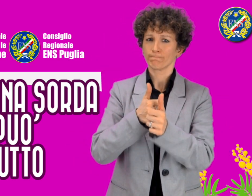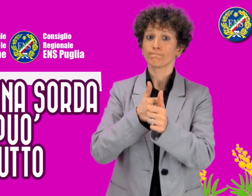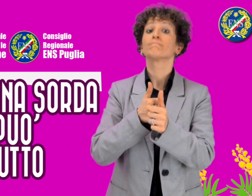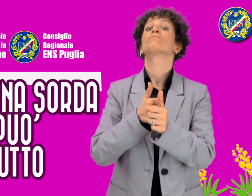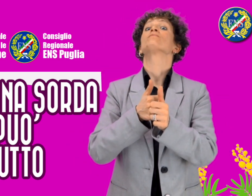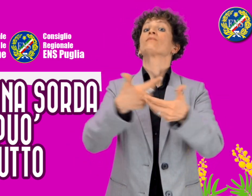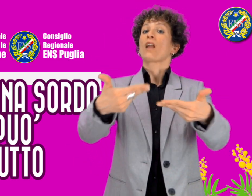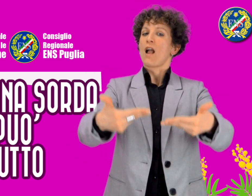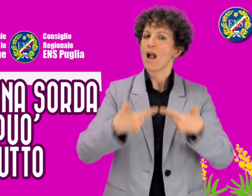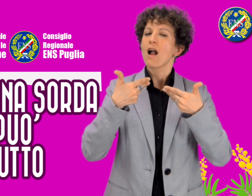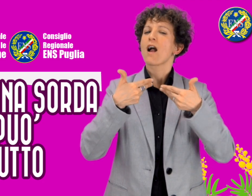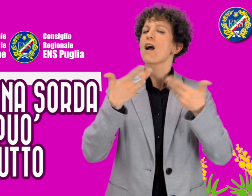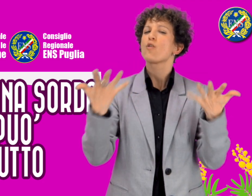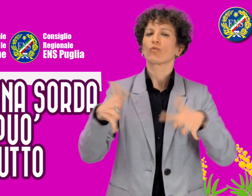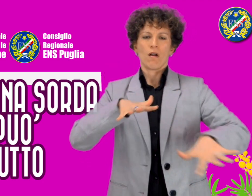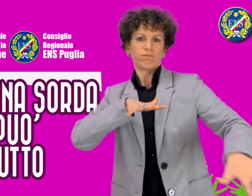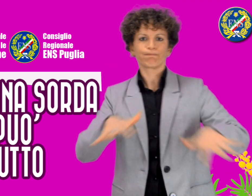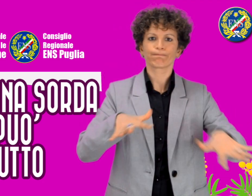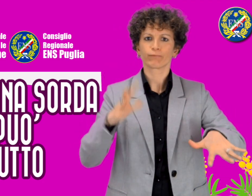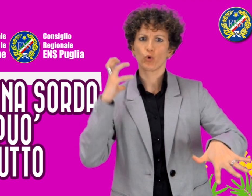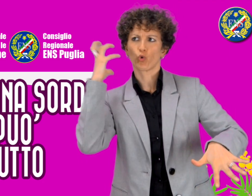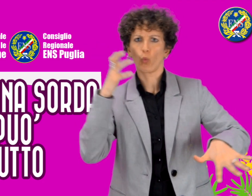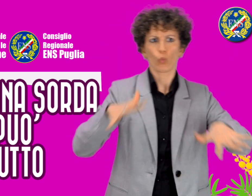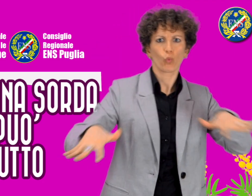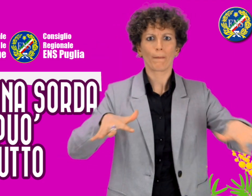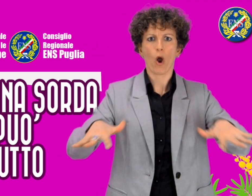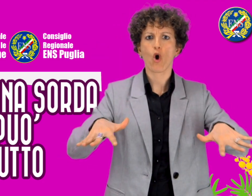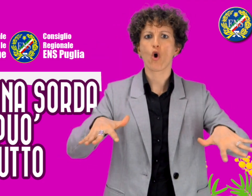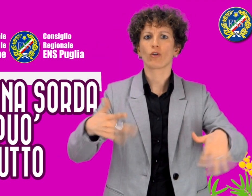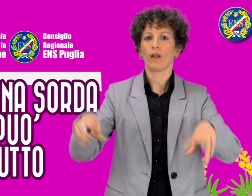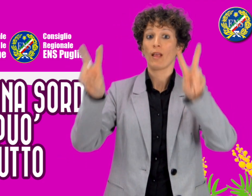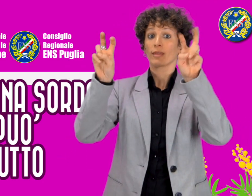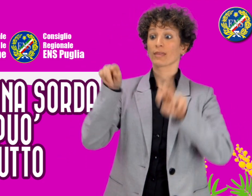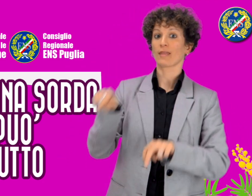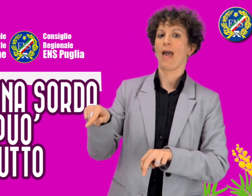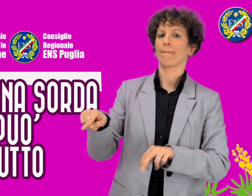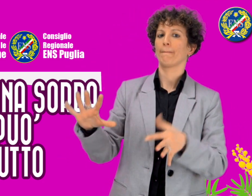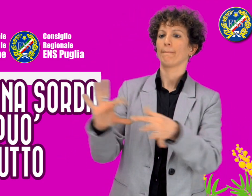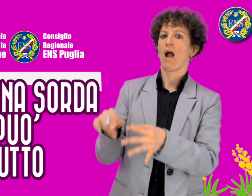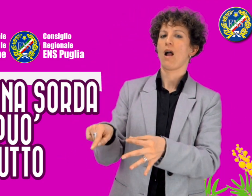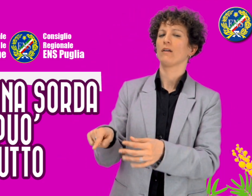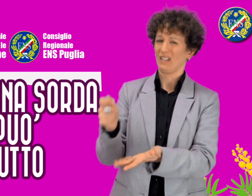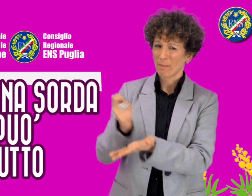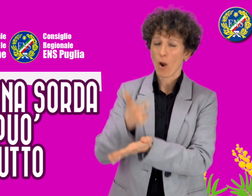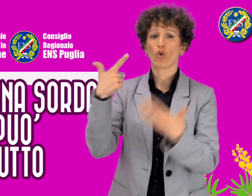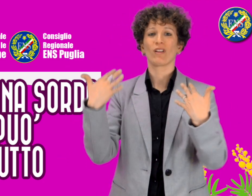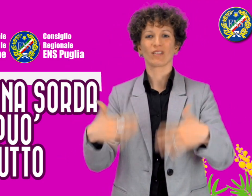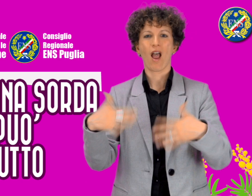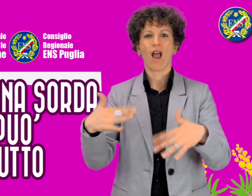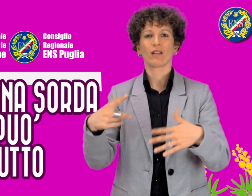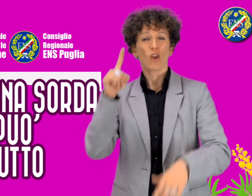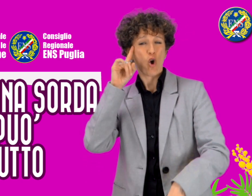e che ci aiutiate a fare tantissimo rumore intorno a questo tema così importante.